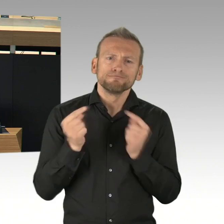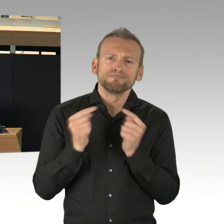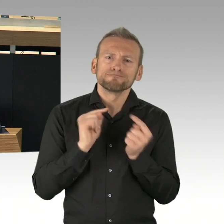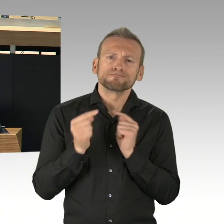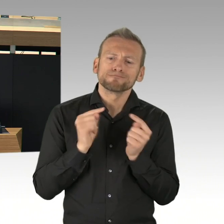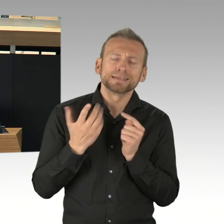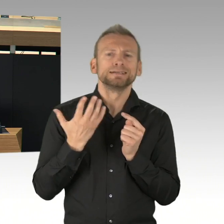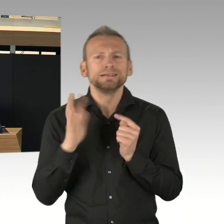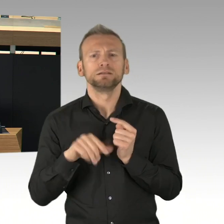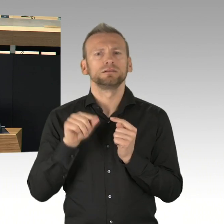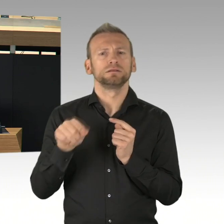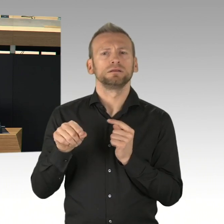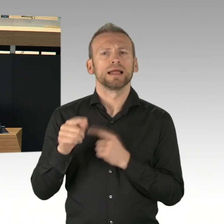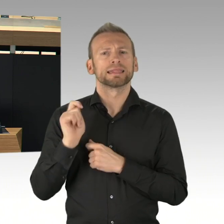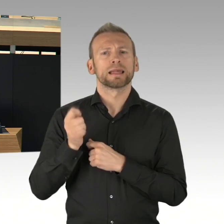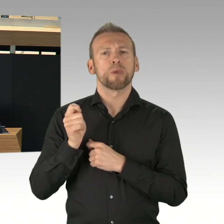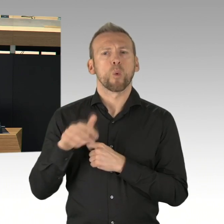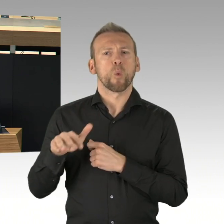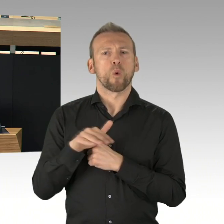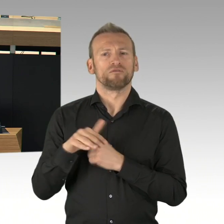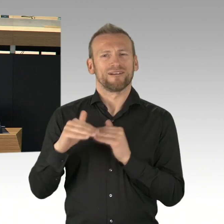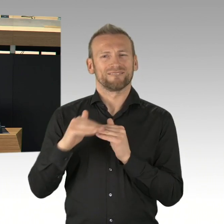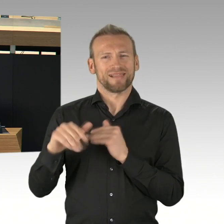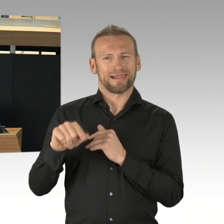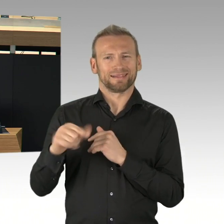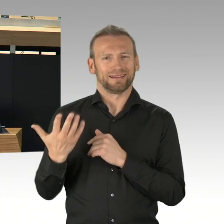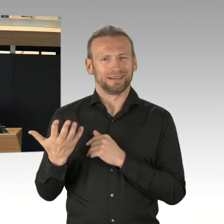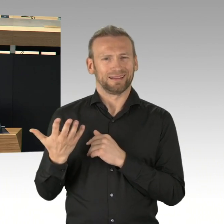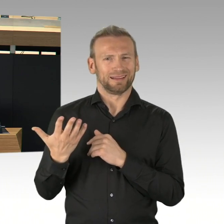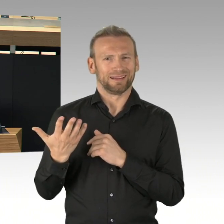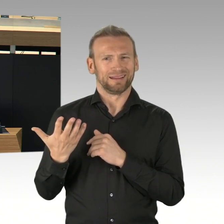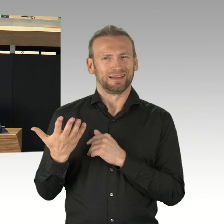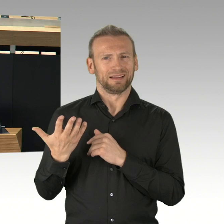und diese Höchstpreise führen in anderen Ländern zu regelrechten Schwarzmärkten.